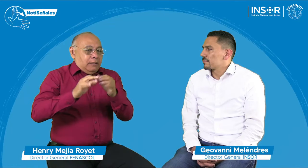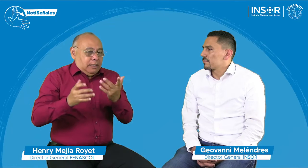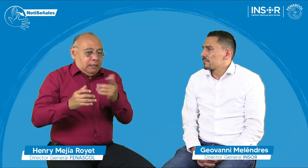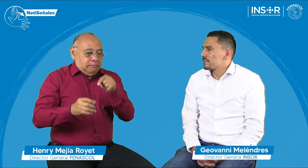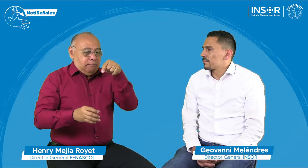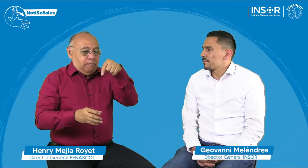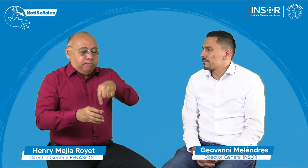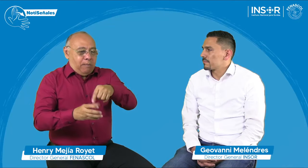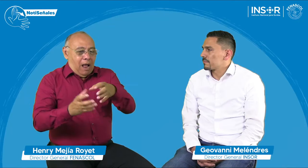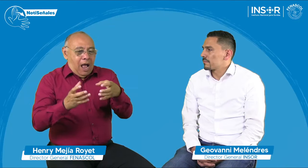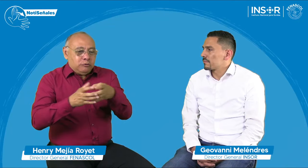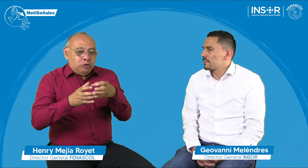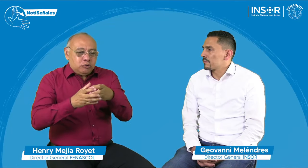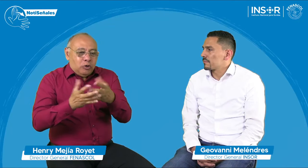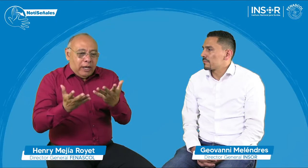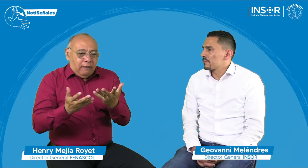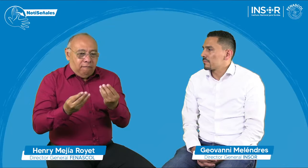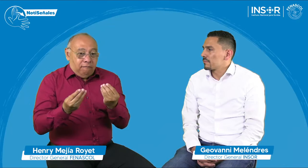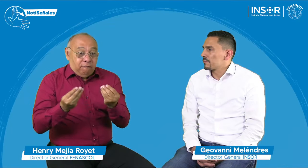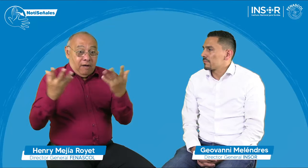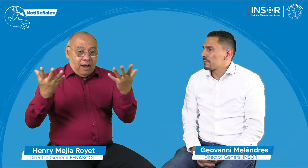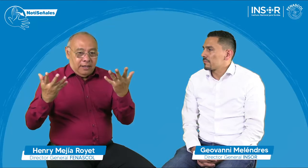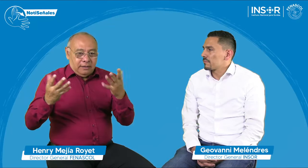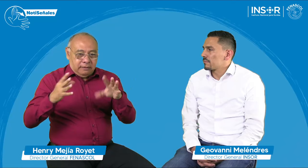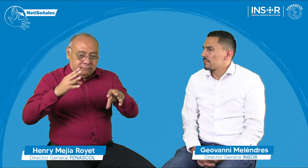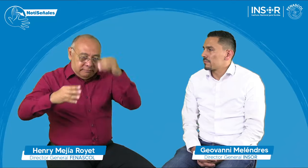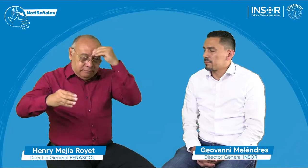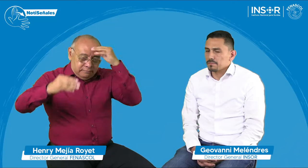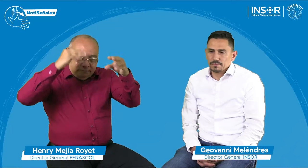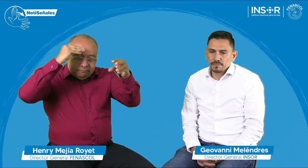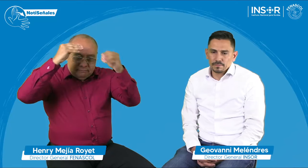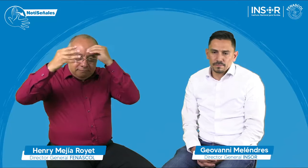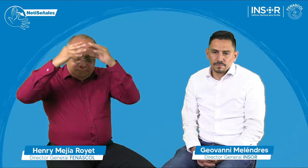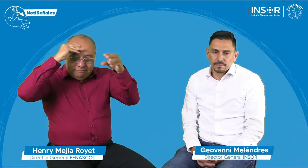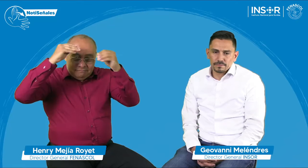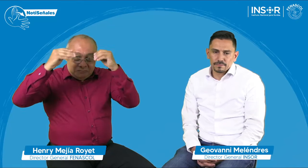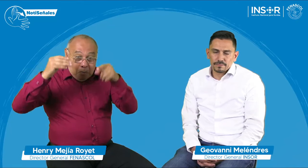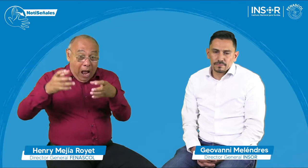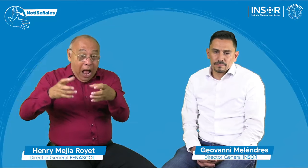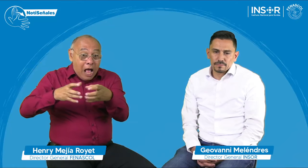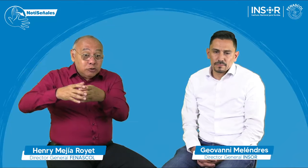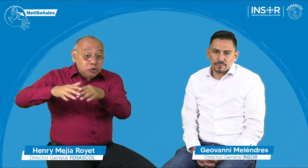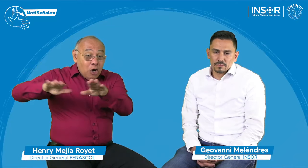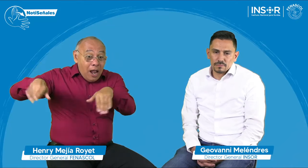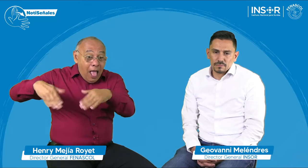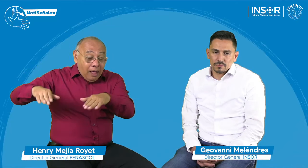qué? Y las asociaciones ¿Para qué sirven? Eso no no da nada